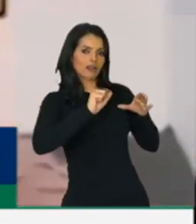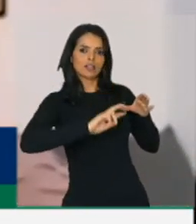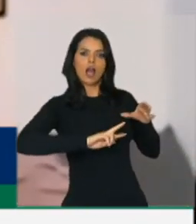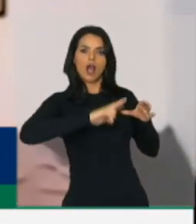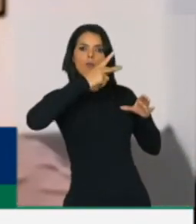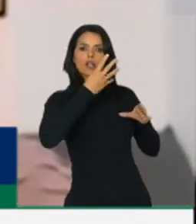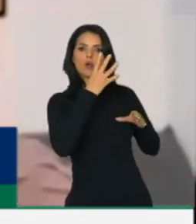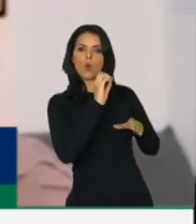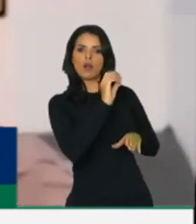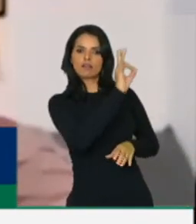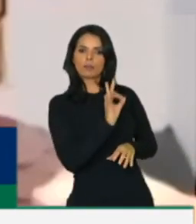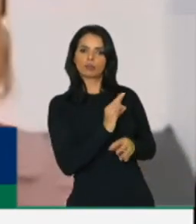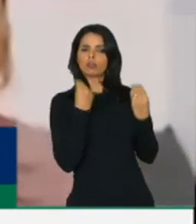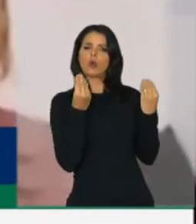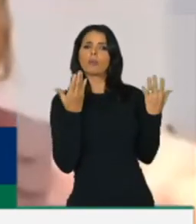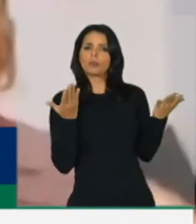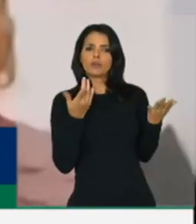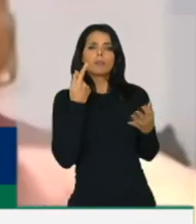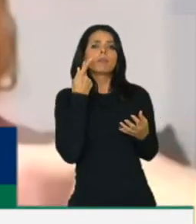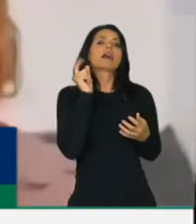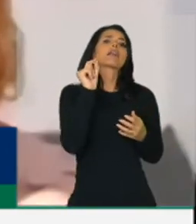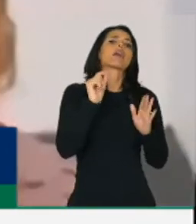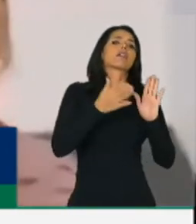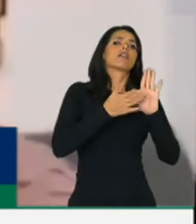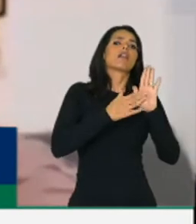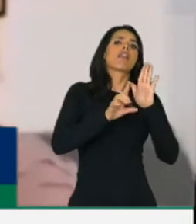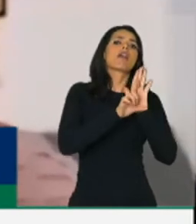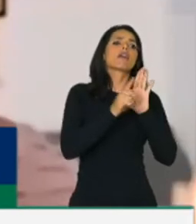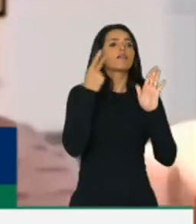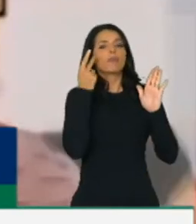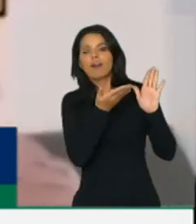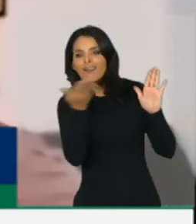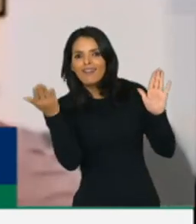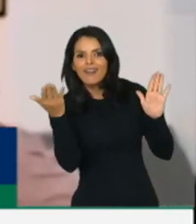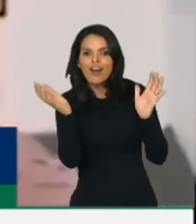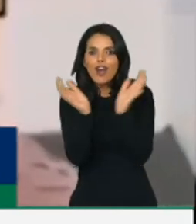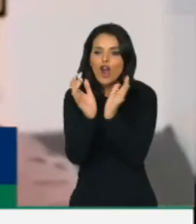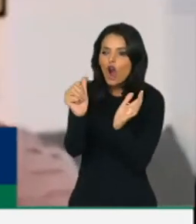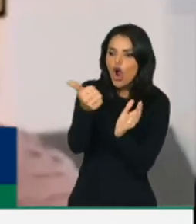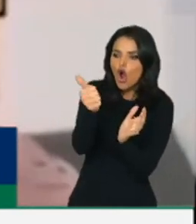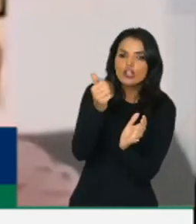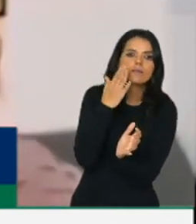COZINHA AUMENTA 40%, PARA QUEM NÓS ESTAMOS LEGISLANDO?! PARA OS 11 BILIONÁRIOS E SEUS AMIGOS OU PARA QUEM ELE